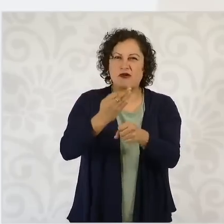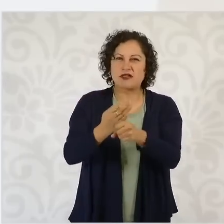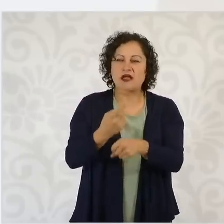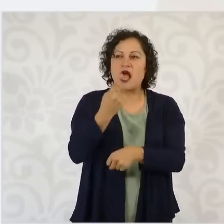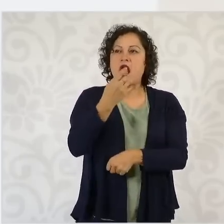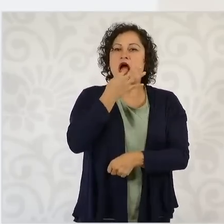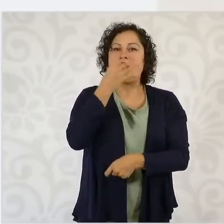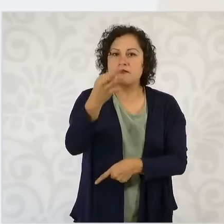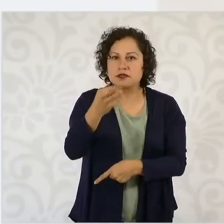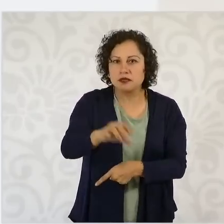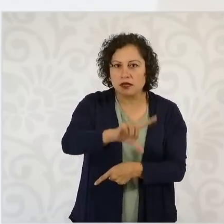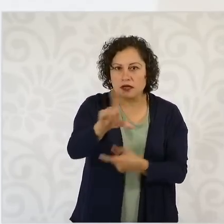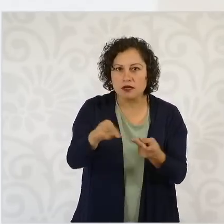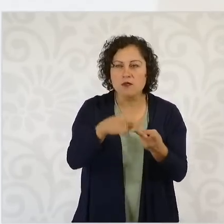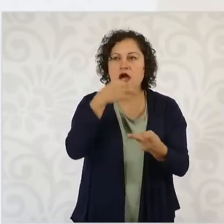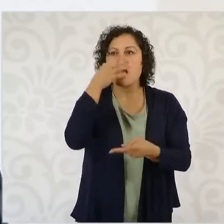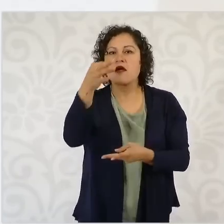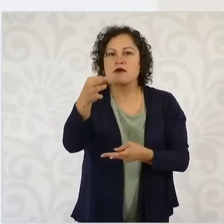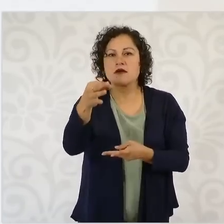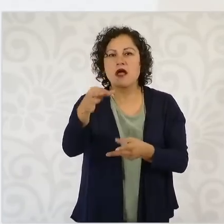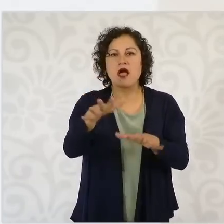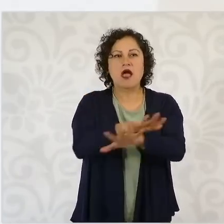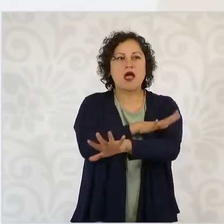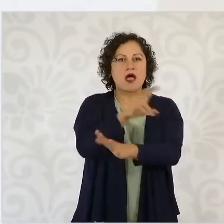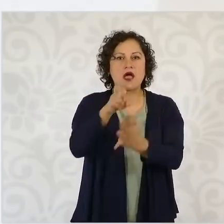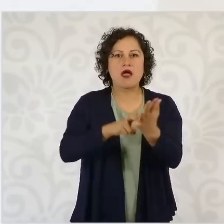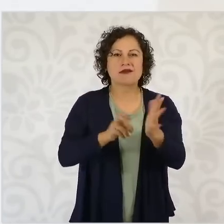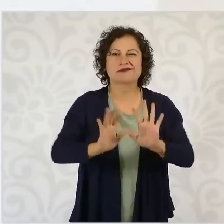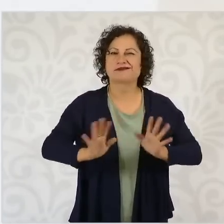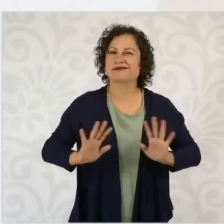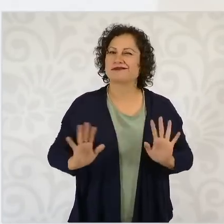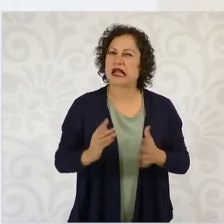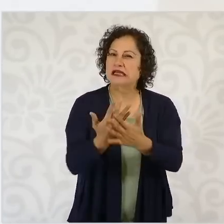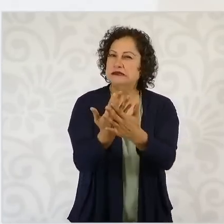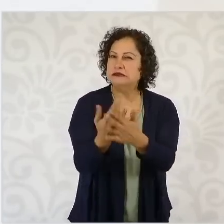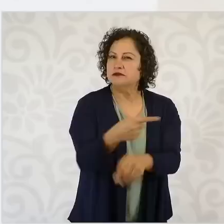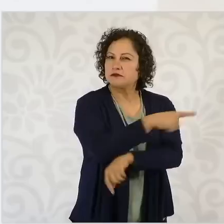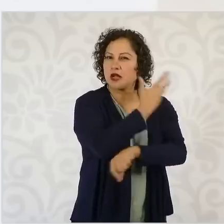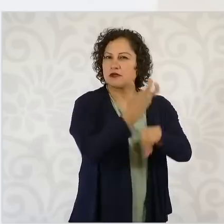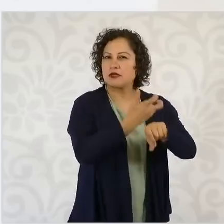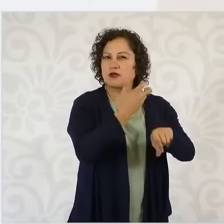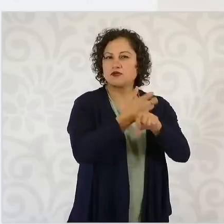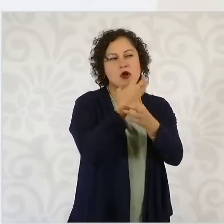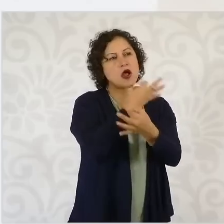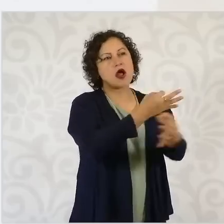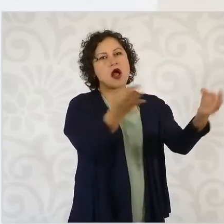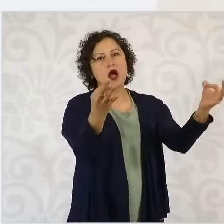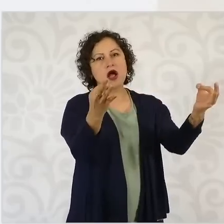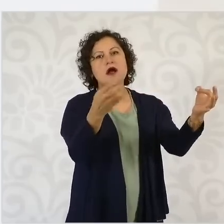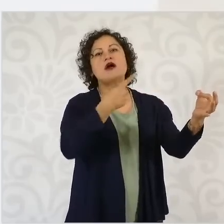presente Estados Unidos tomar nuestras decisiones para proteg y desarrollar la